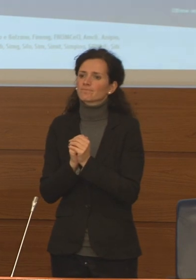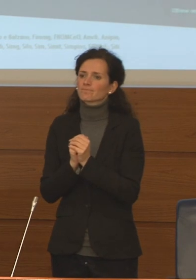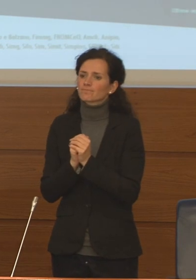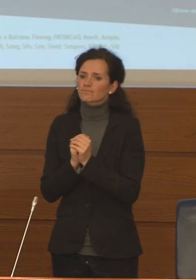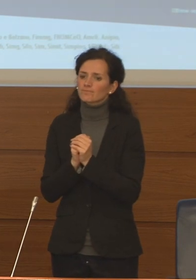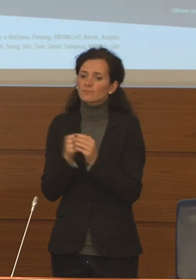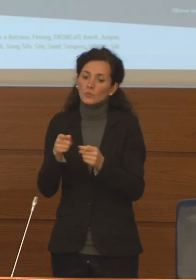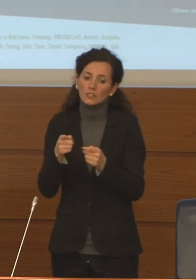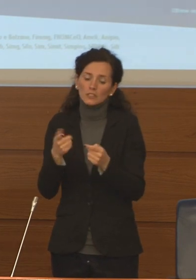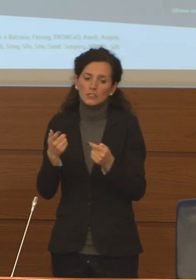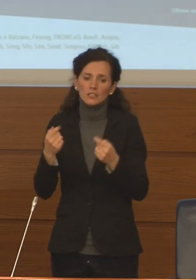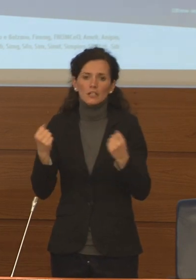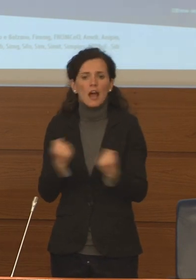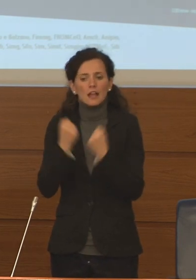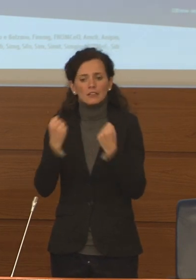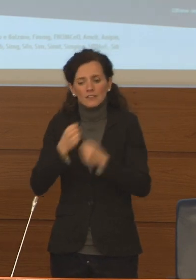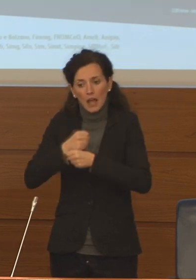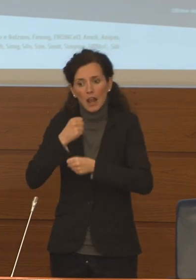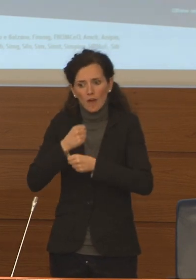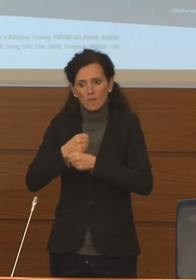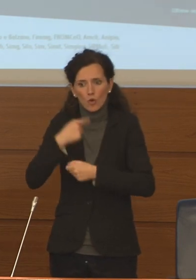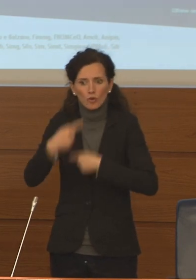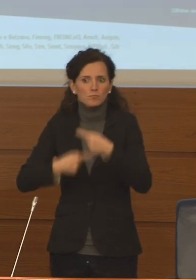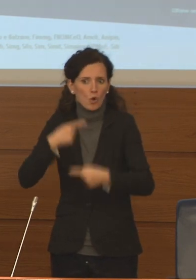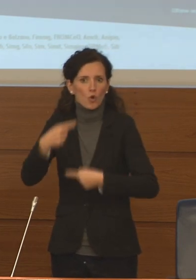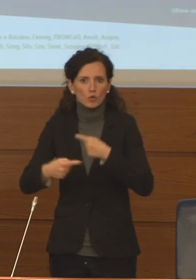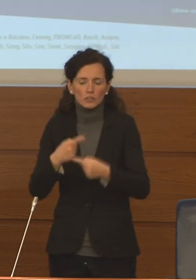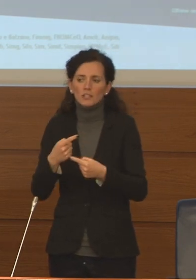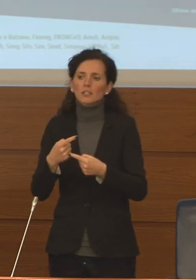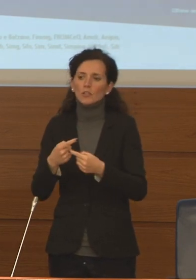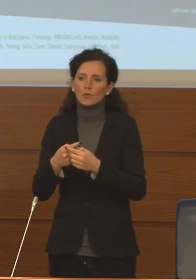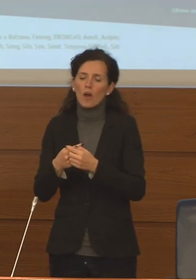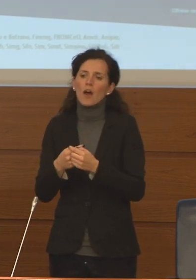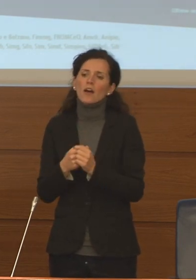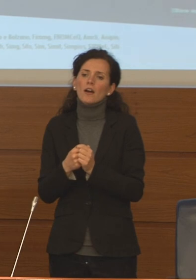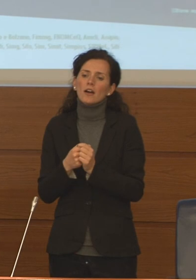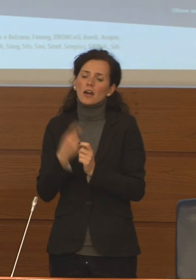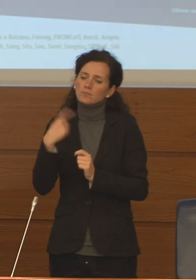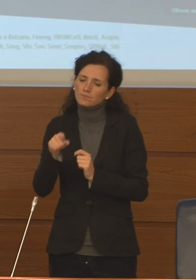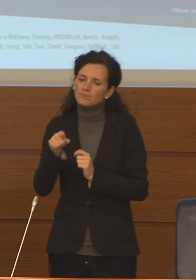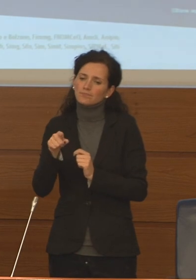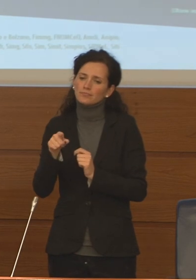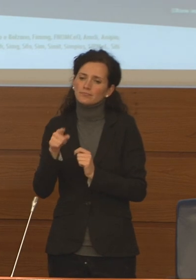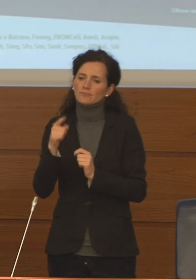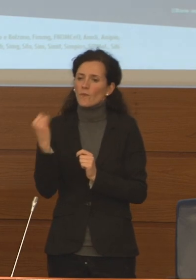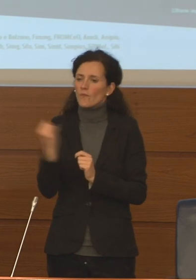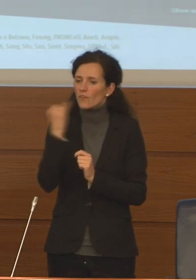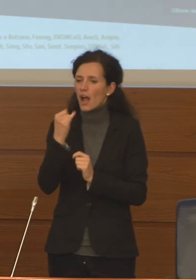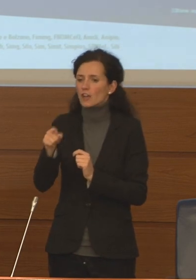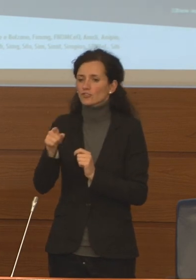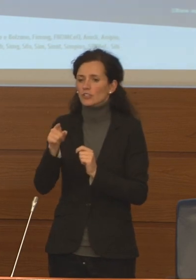evoluzione. È più semplice reperirle perché sono le strutture che noi abbiamo come protezione civile